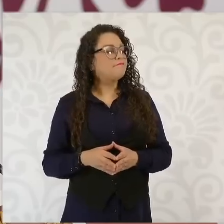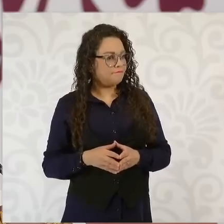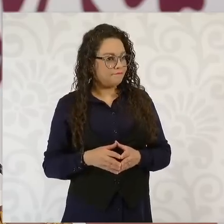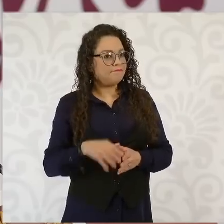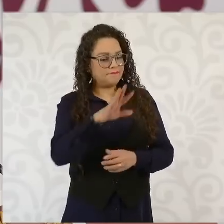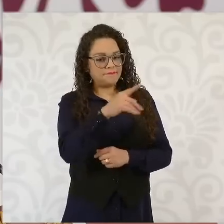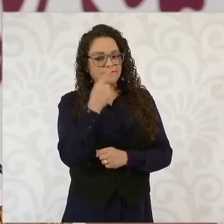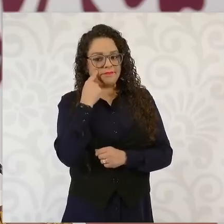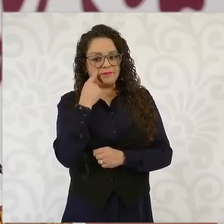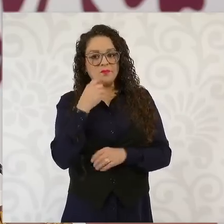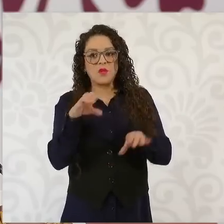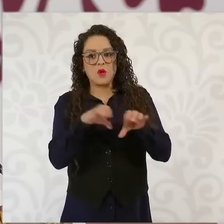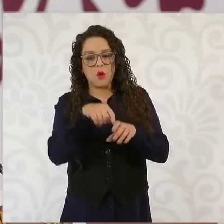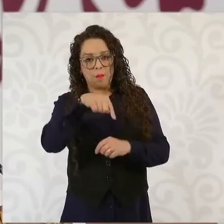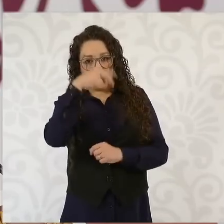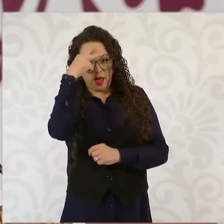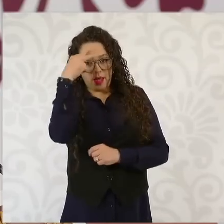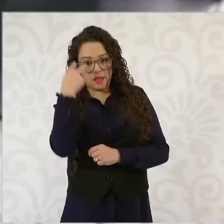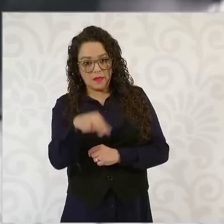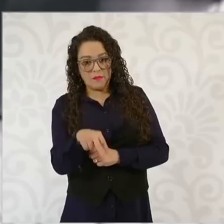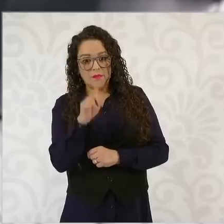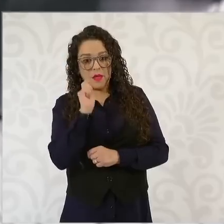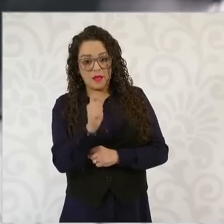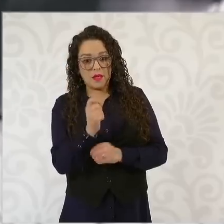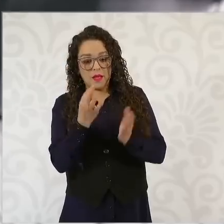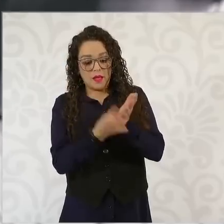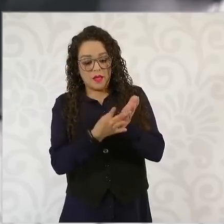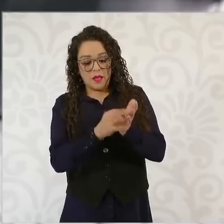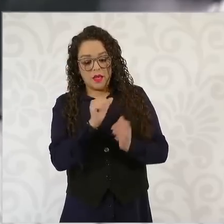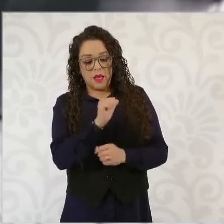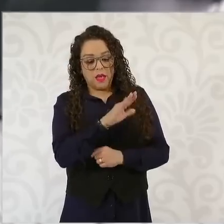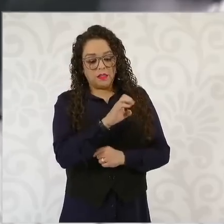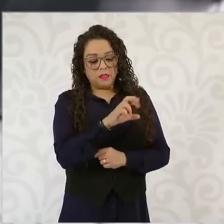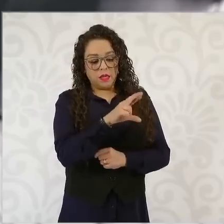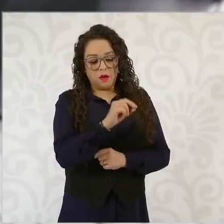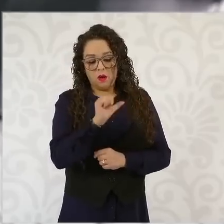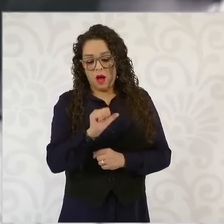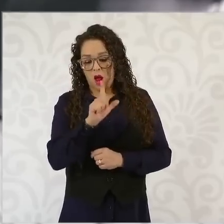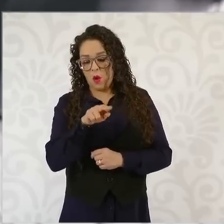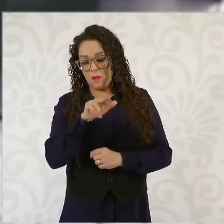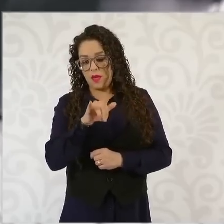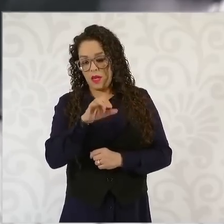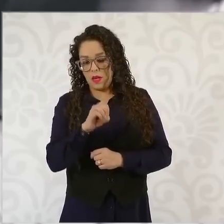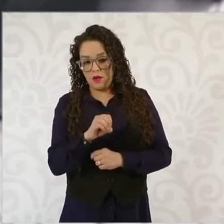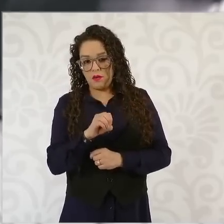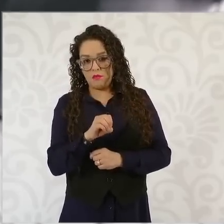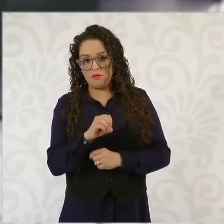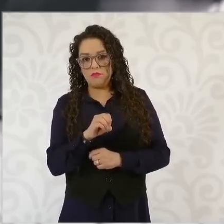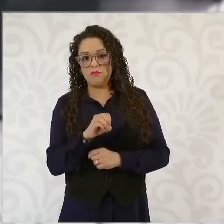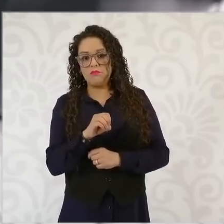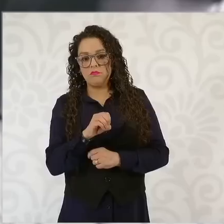acero y aluminio No necesariamente es un tema El embate económico es amplio en particular en